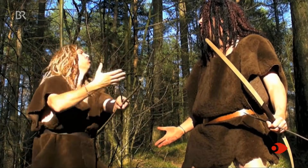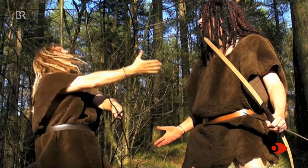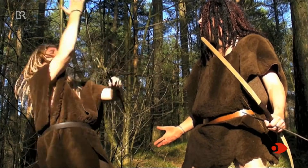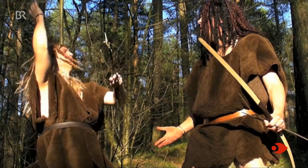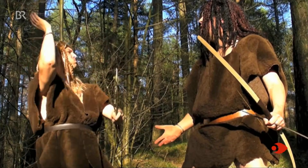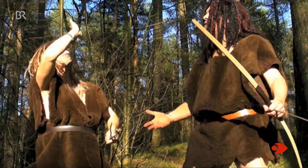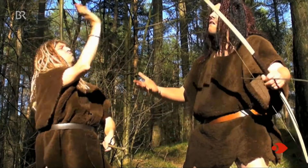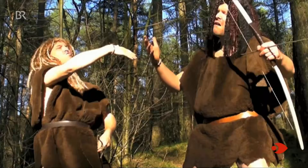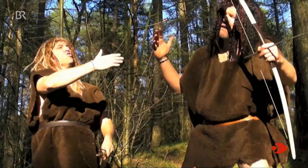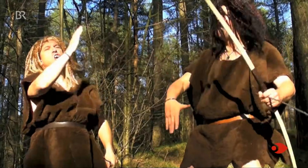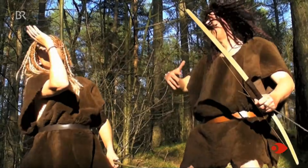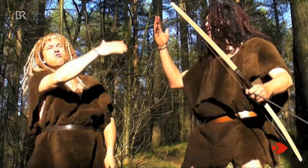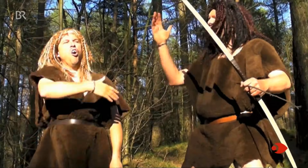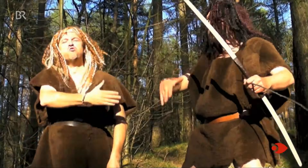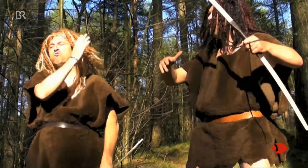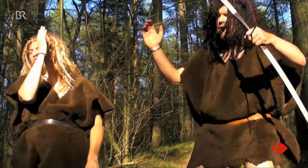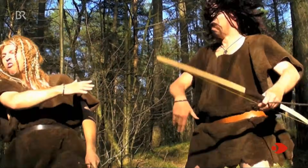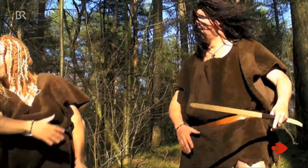Du hast es verbockt! - Ach.